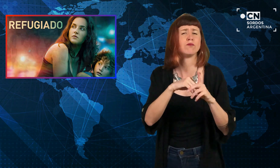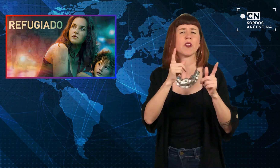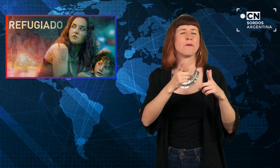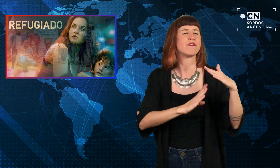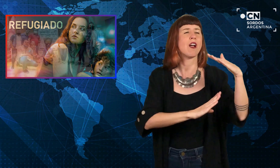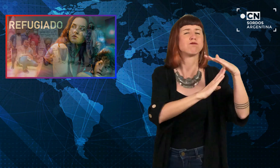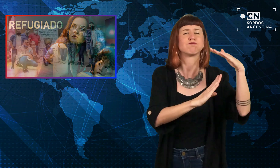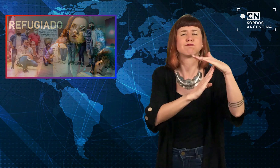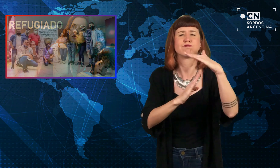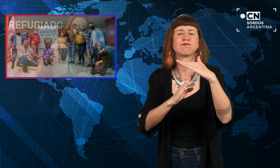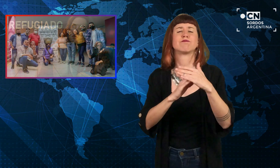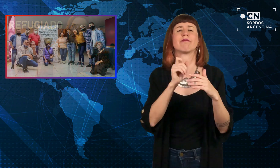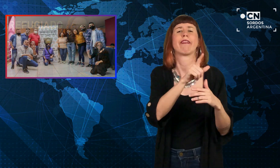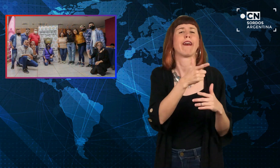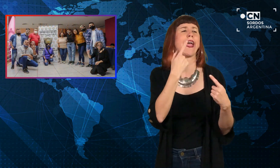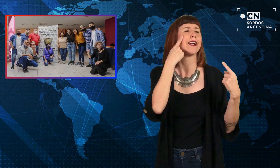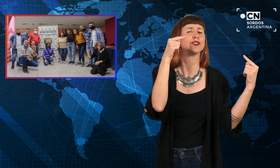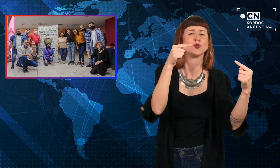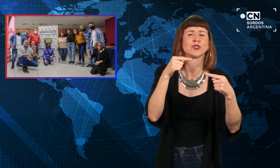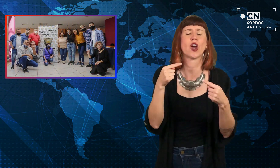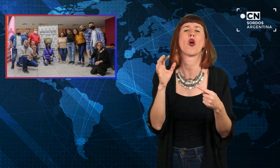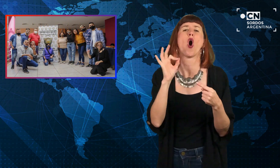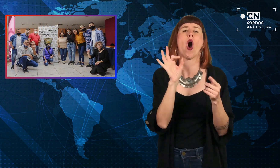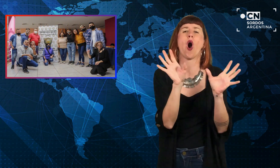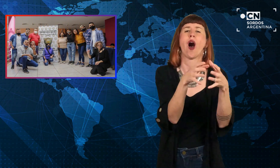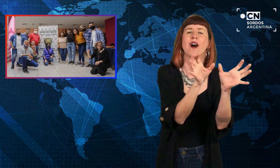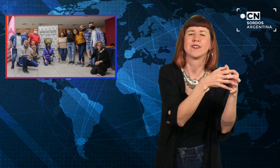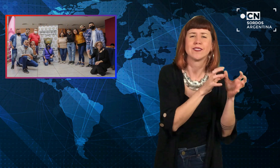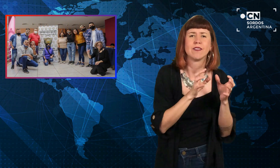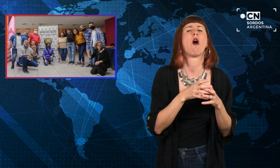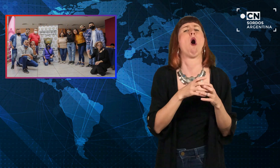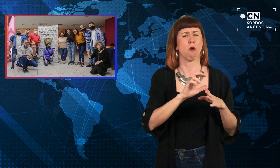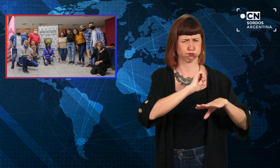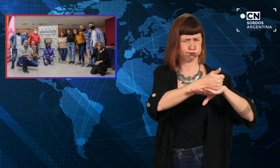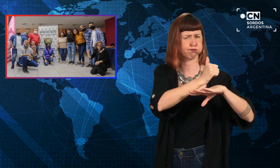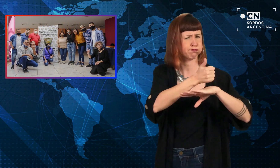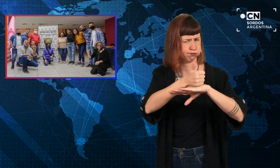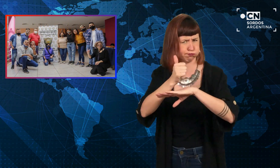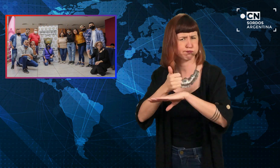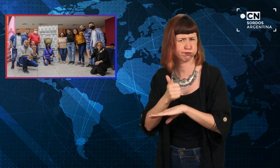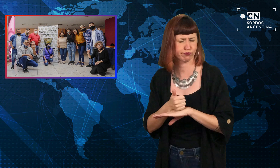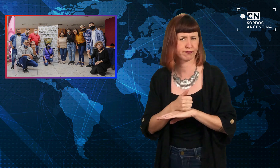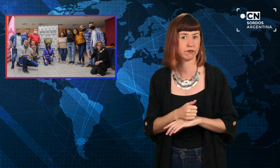además de las autoridades de las instituciones y organizaciones.